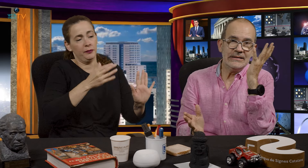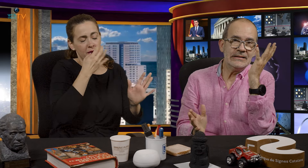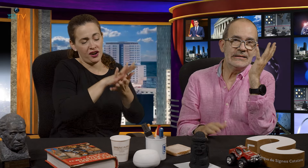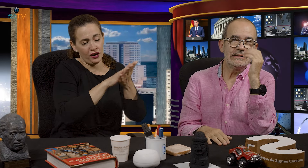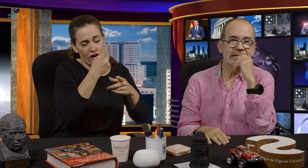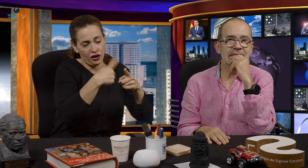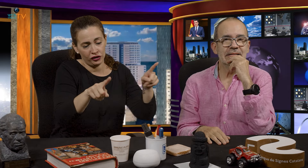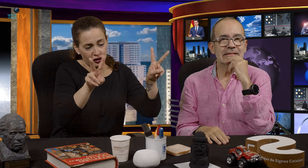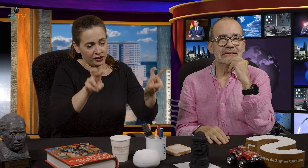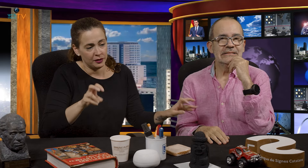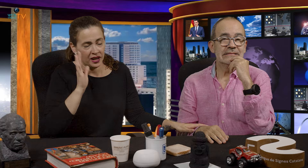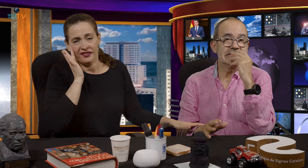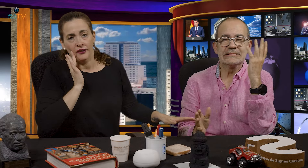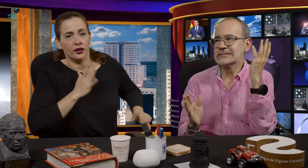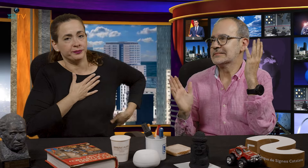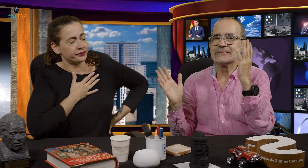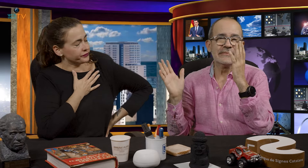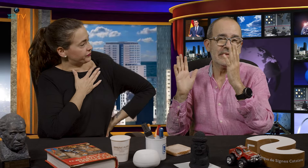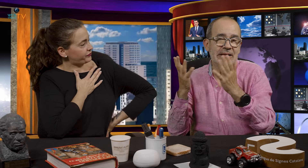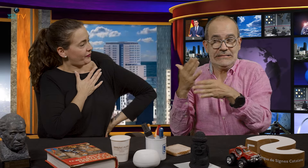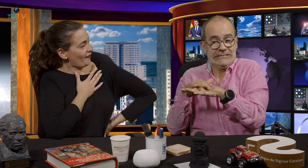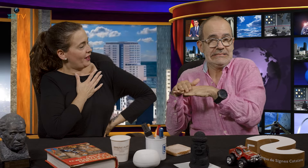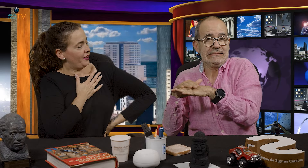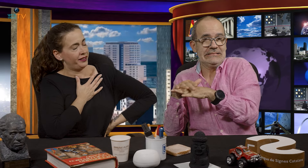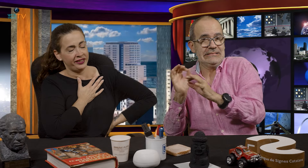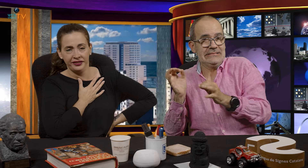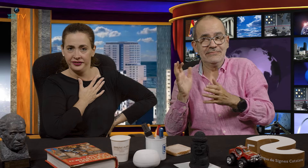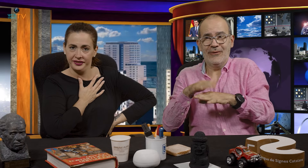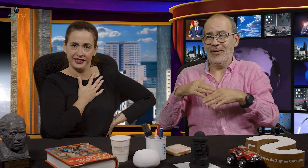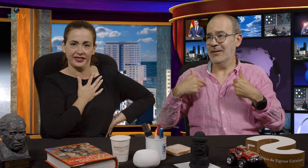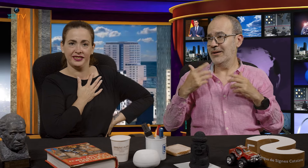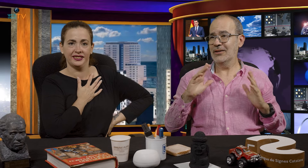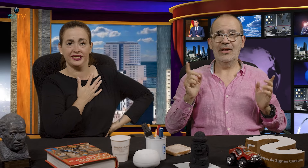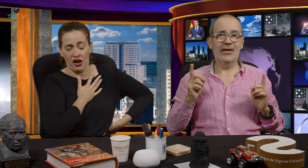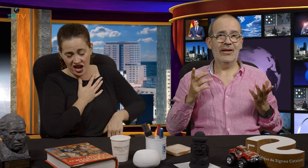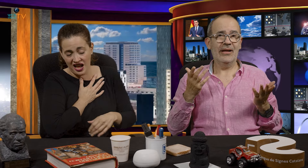Mejor hablamos de otro tema, por favor. Perdón, si, si, pero no es culpa mía.